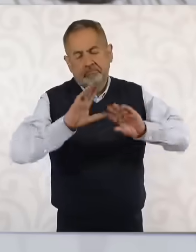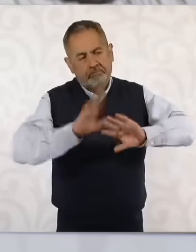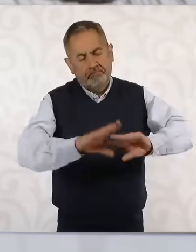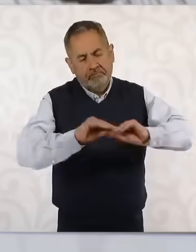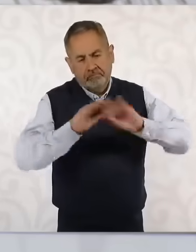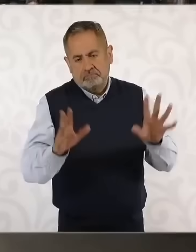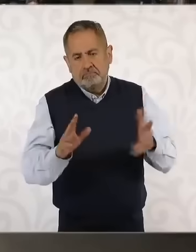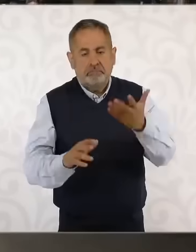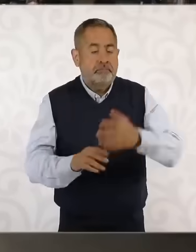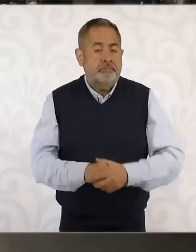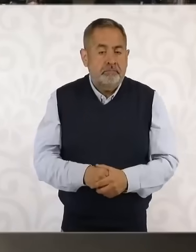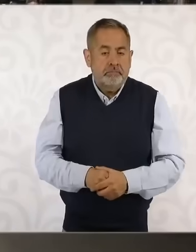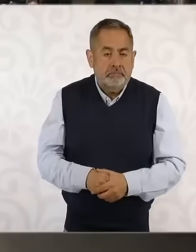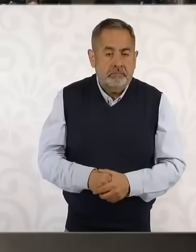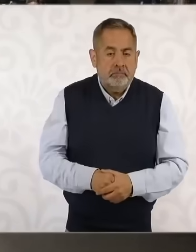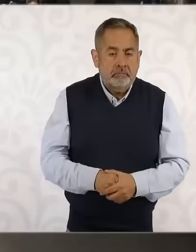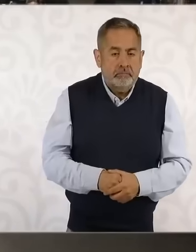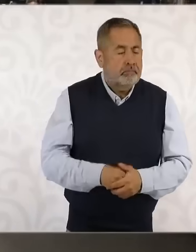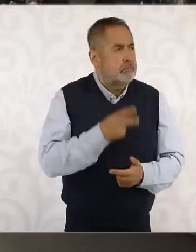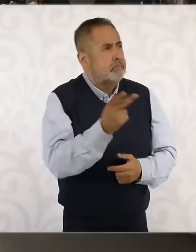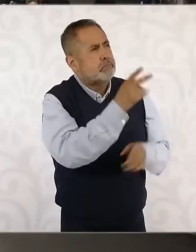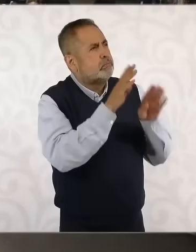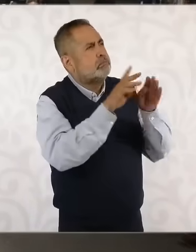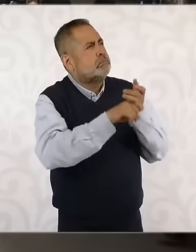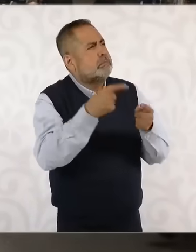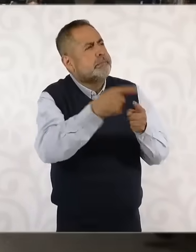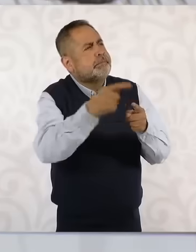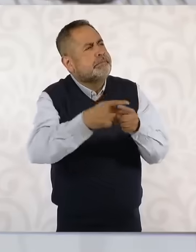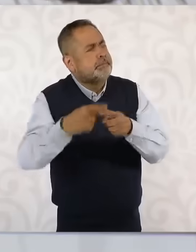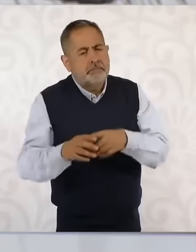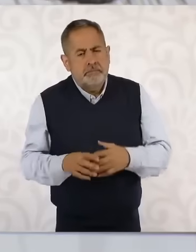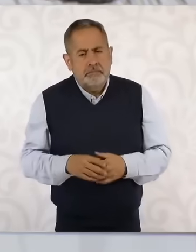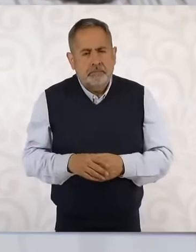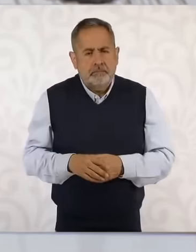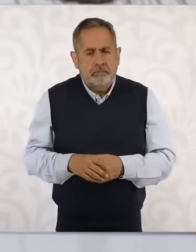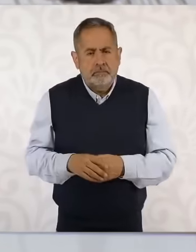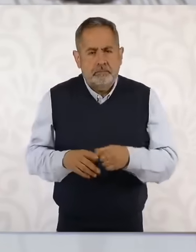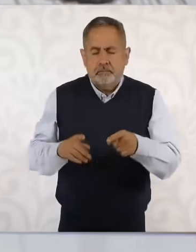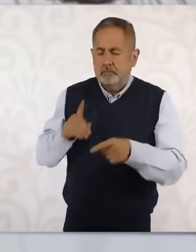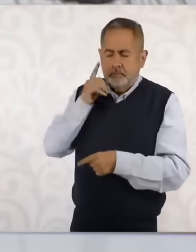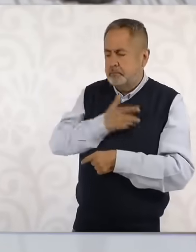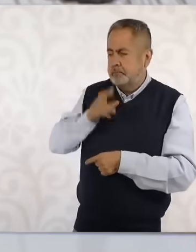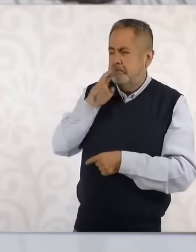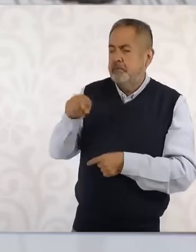Carlos Berstein y Puón las personas. Hay varios que no quisiera yo dar los nombres, más bien pues